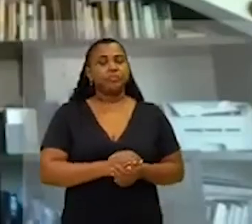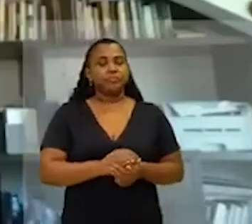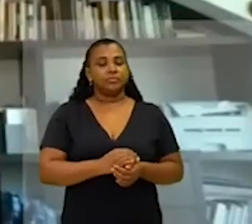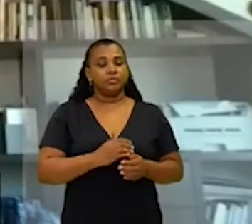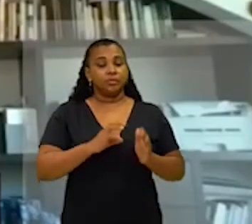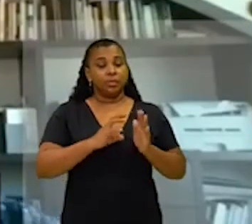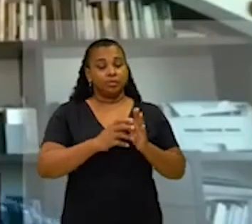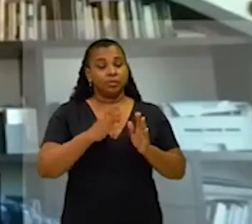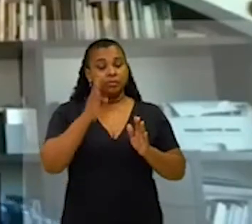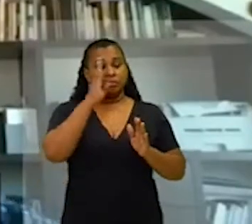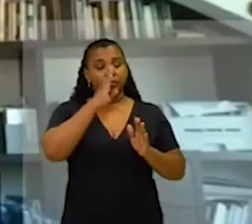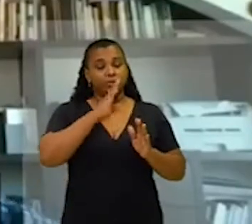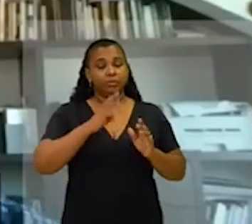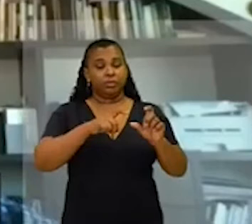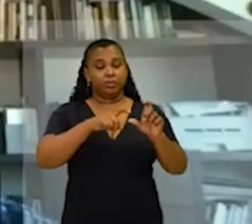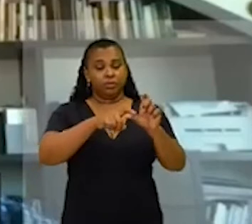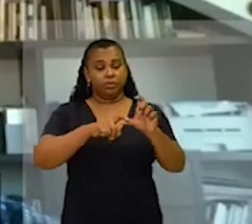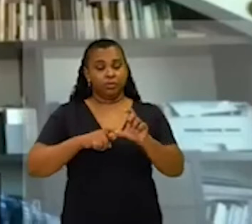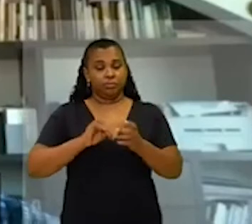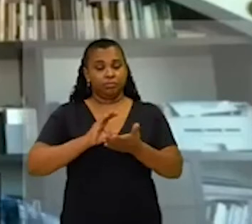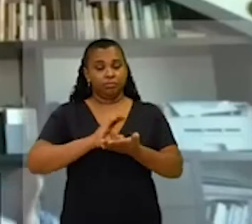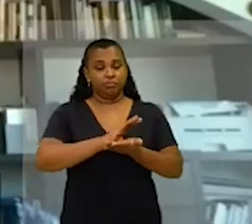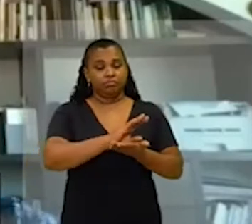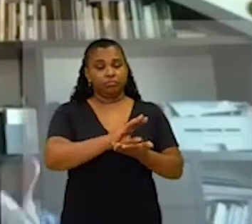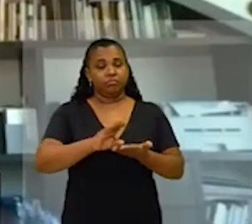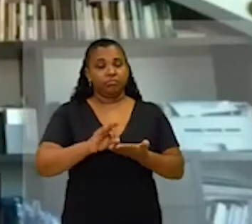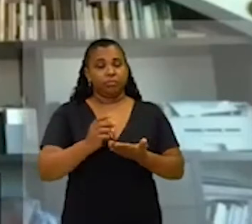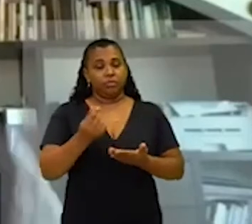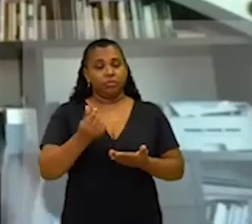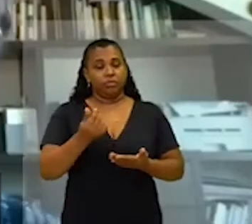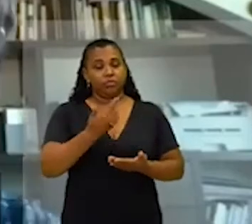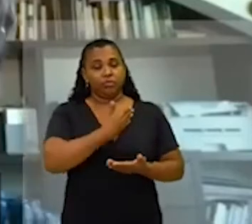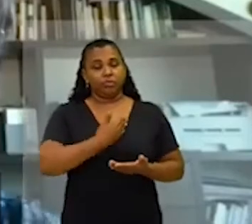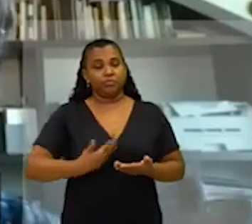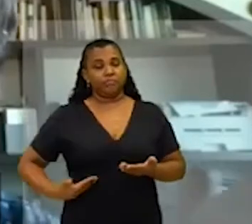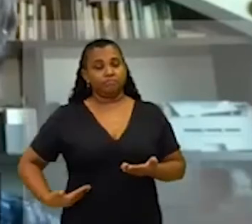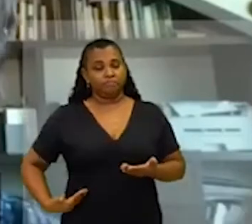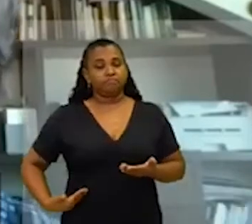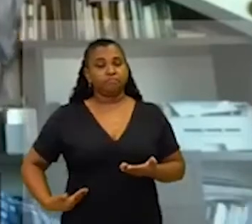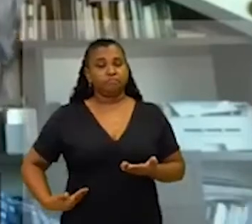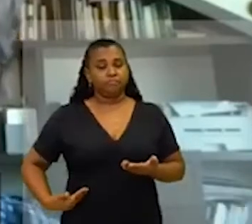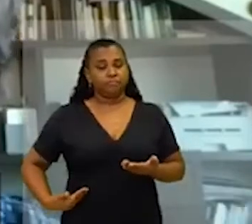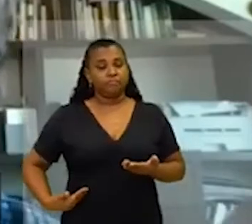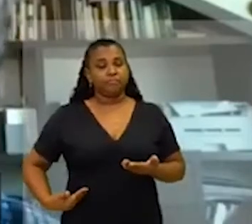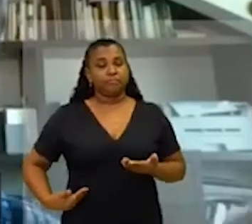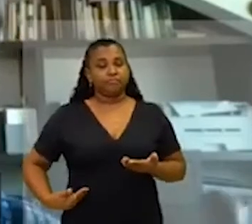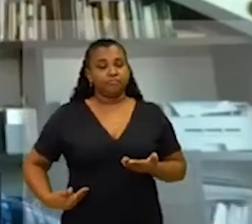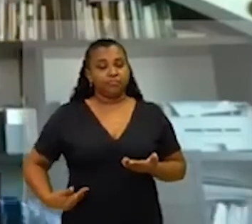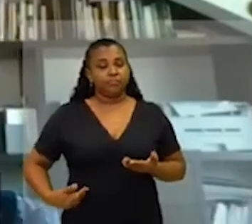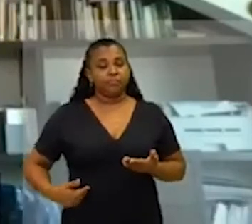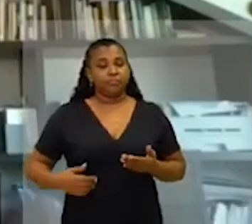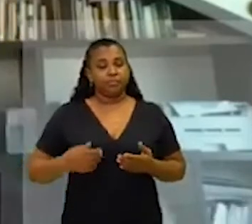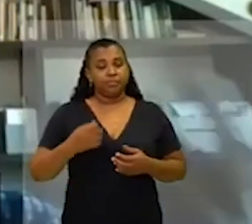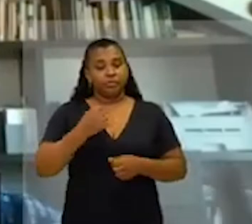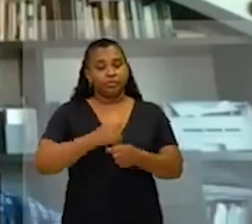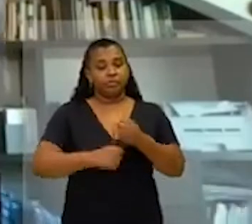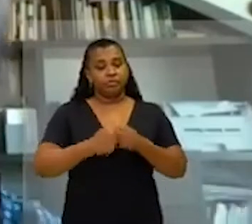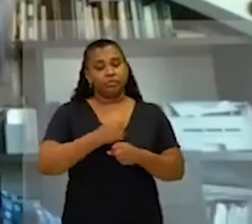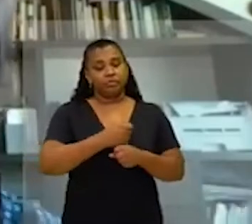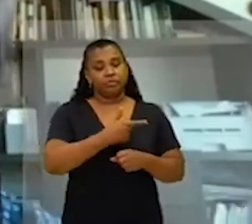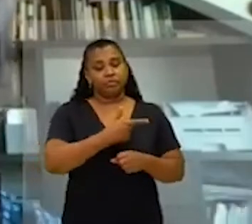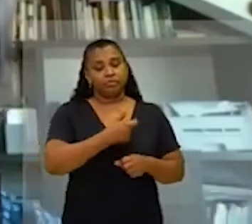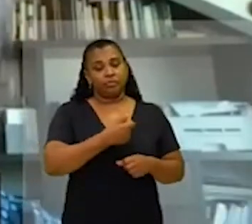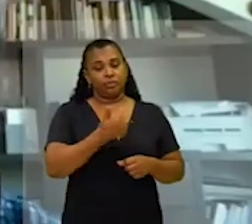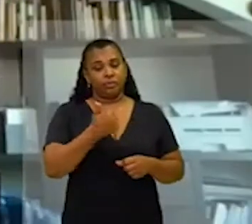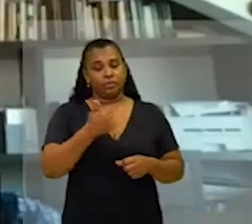das direções trabalho era mais a metade decisórios por exemplo em 2017 a cada dez piores arrecadar